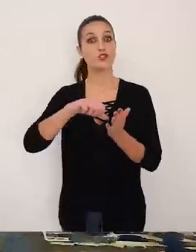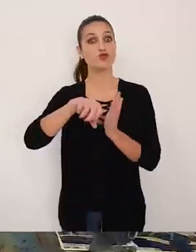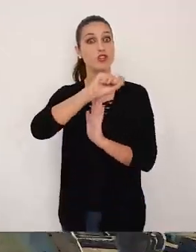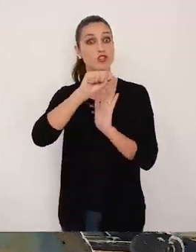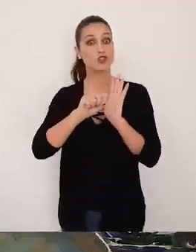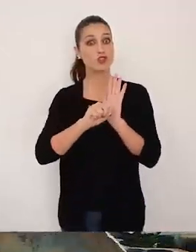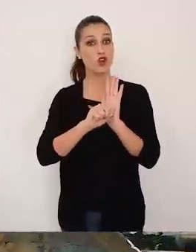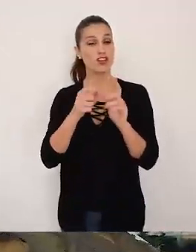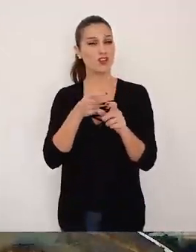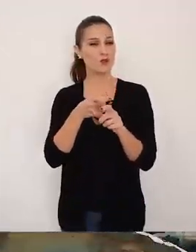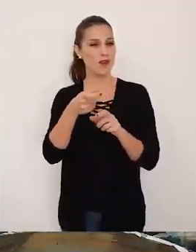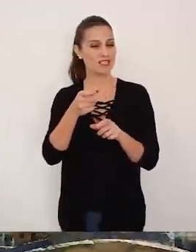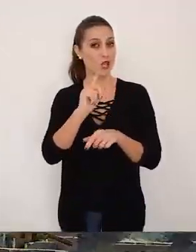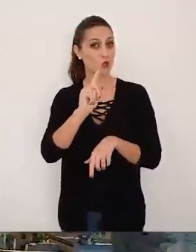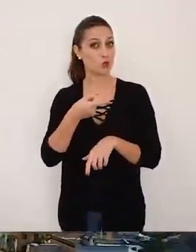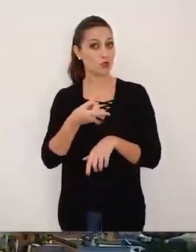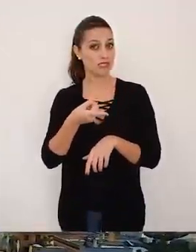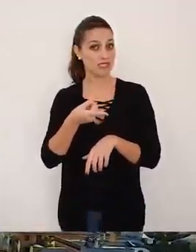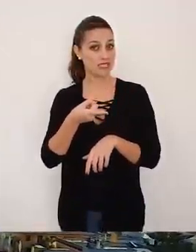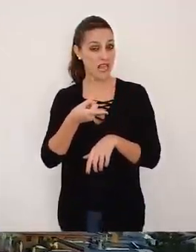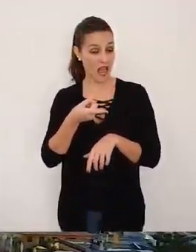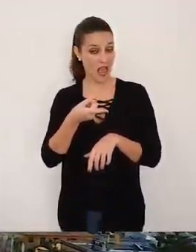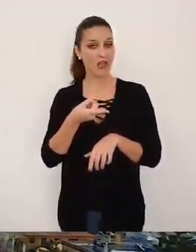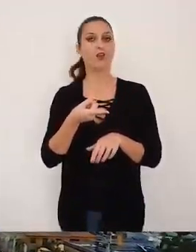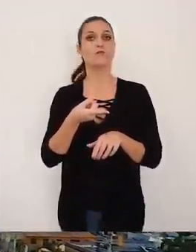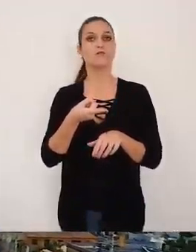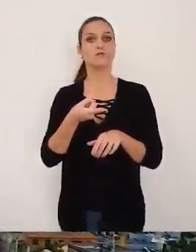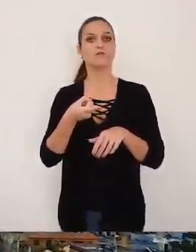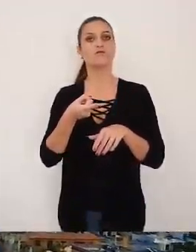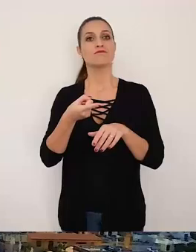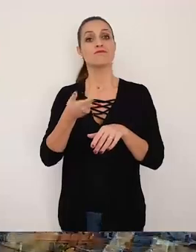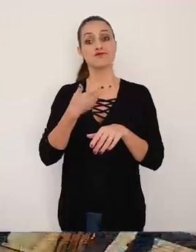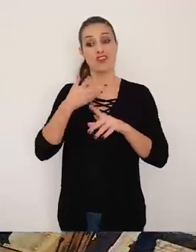Il cuore del centro storico di Giurdignano si raccoglie intorno alla chiesa parrocchiale